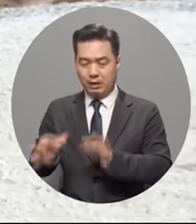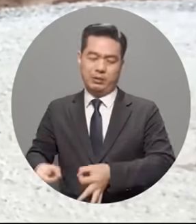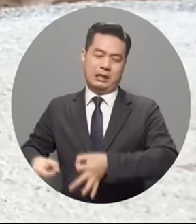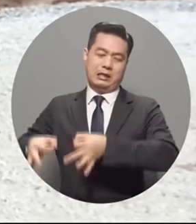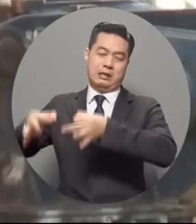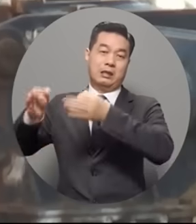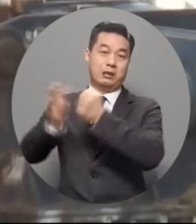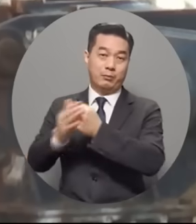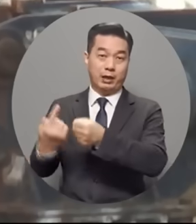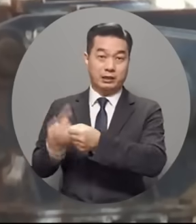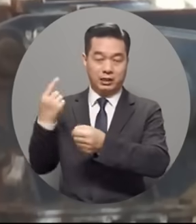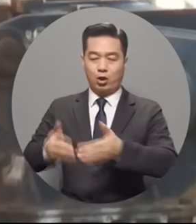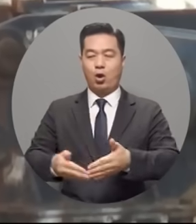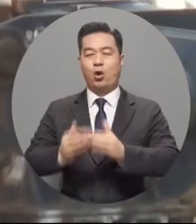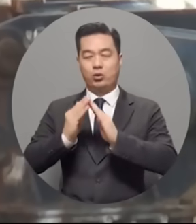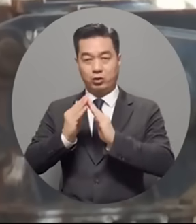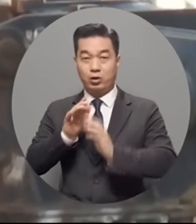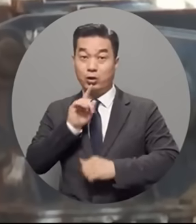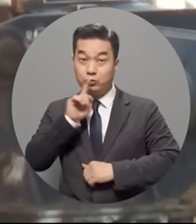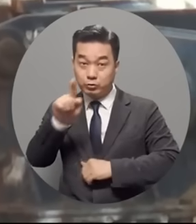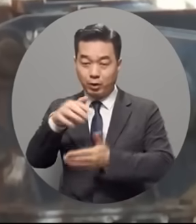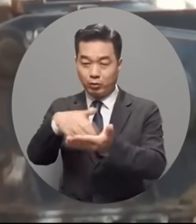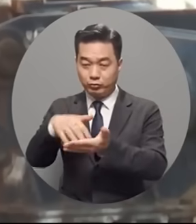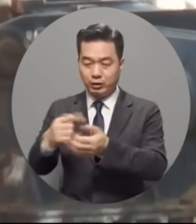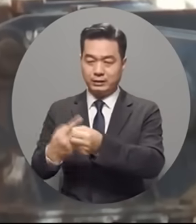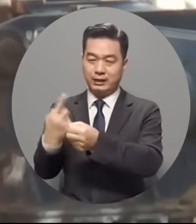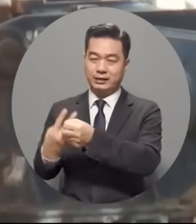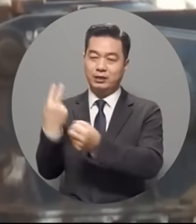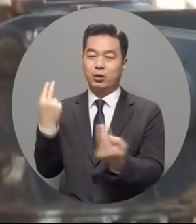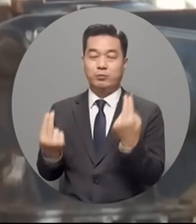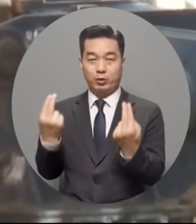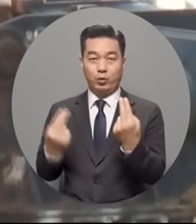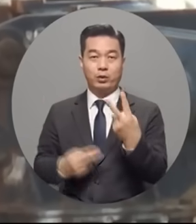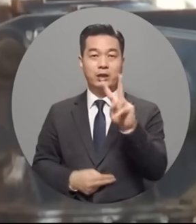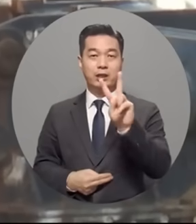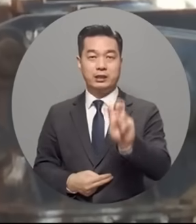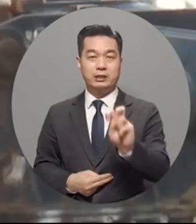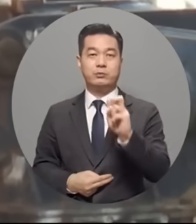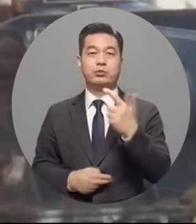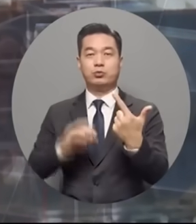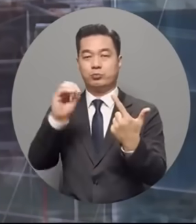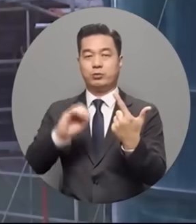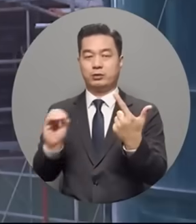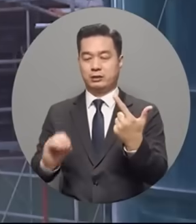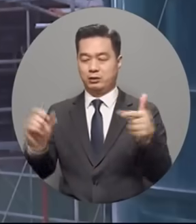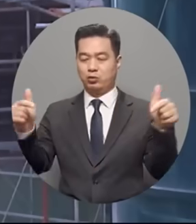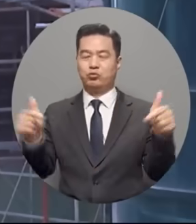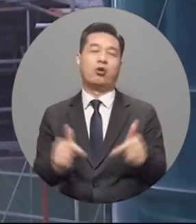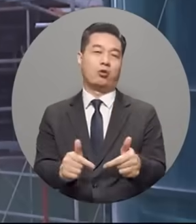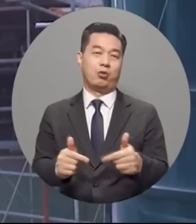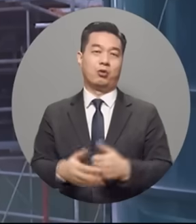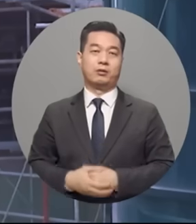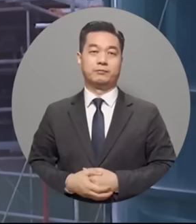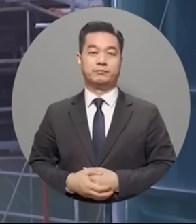부동산 경기의 침체 속에 원자재 가격 등 공사비가 치솟으면서 작년 건설 수주액은